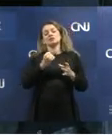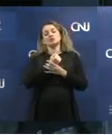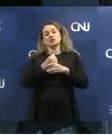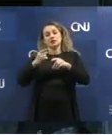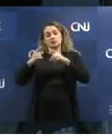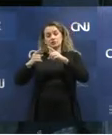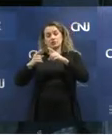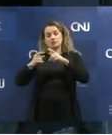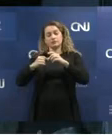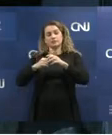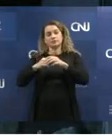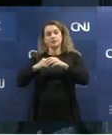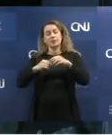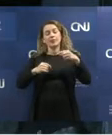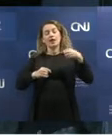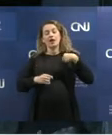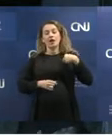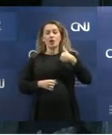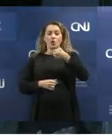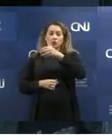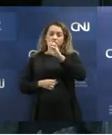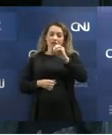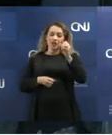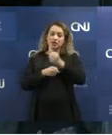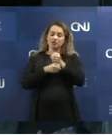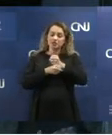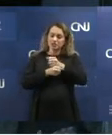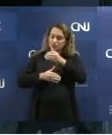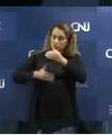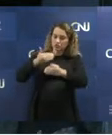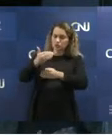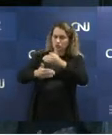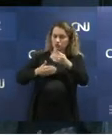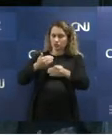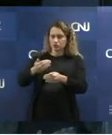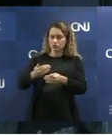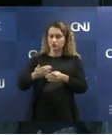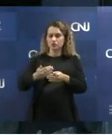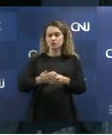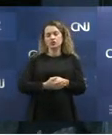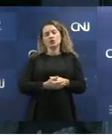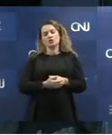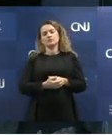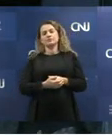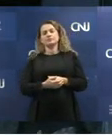Eu por dez anos consecutivos, praticamente consecutivos, à exceção de quatro meses.